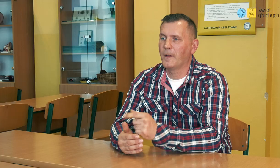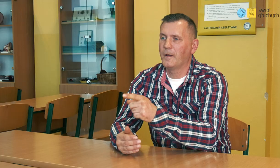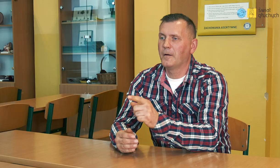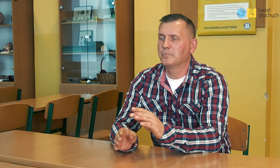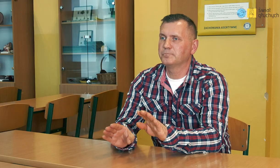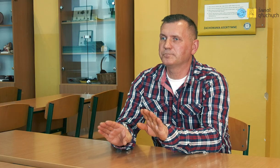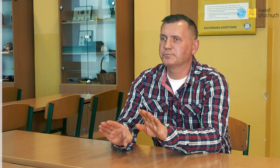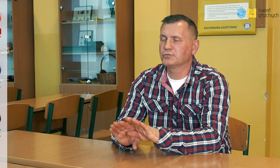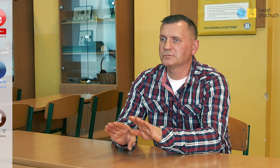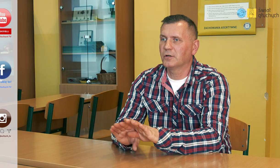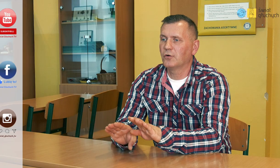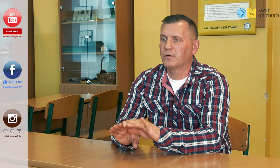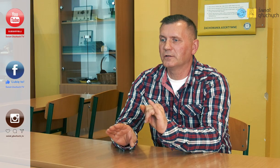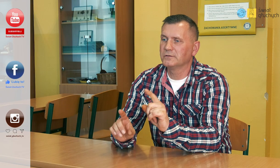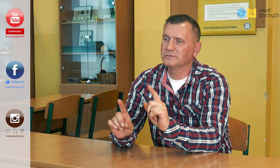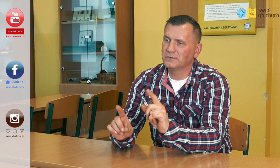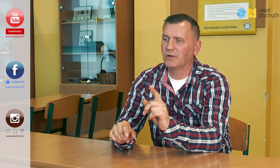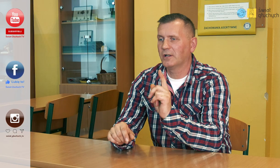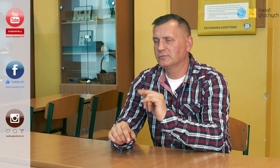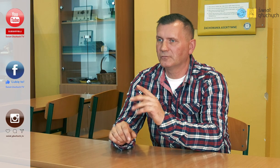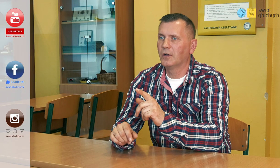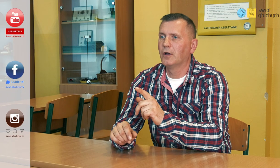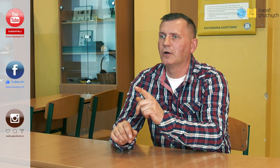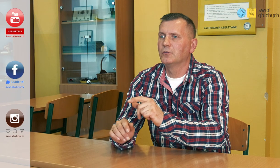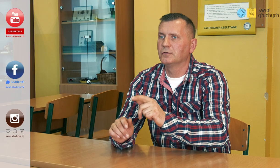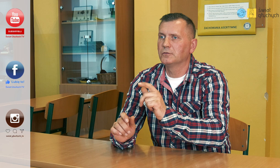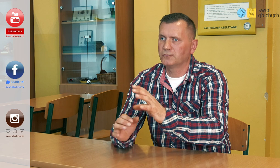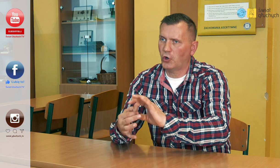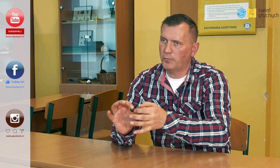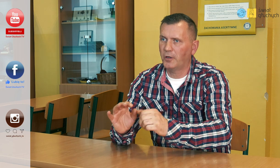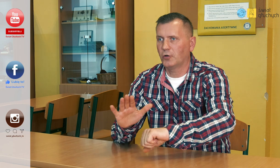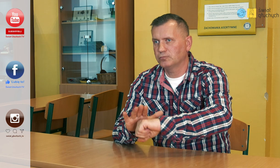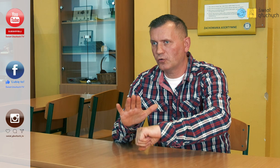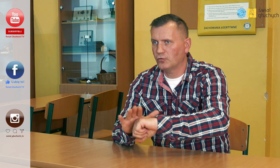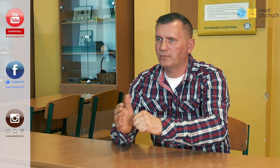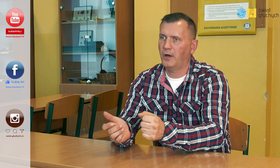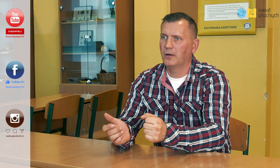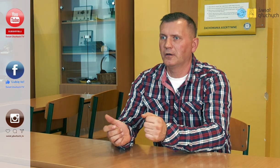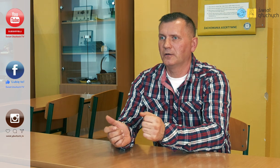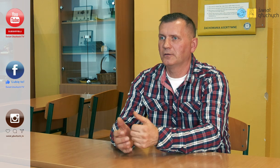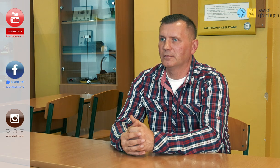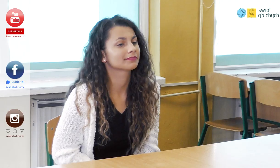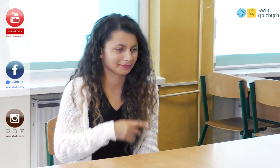W podstawówce, gimnazjum, liceum jeździłaś na olimpiady sportowe?